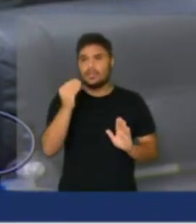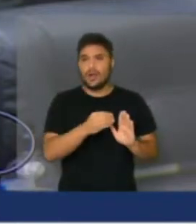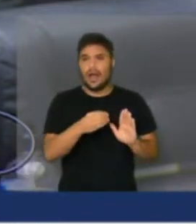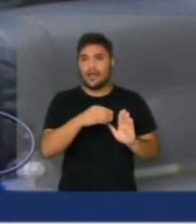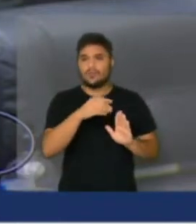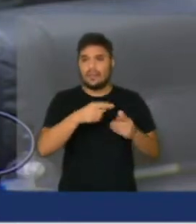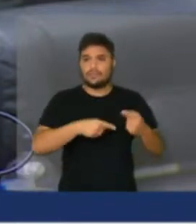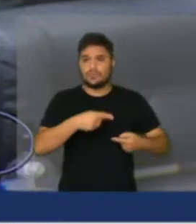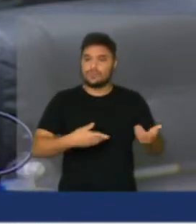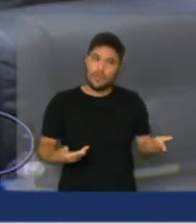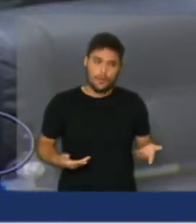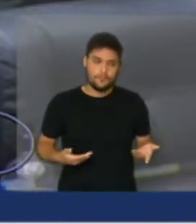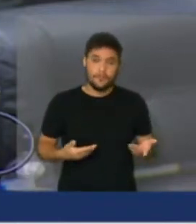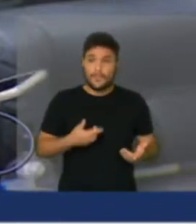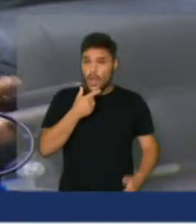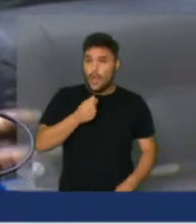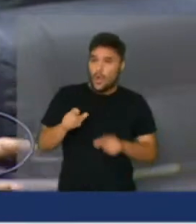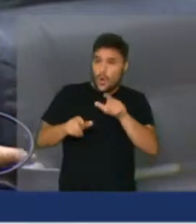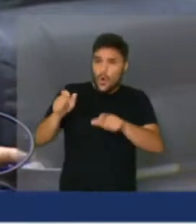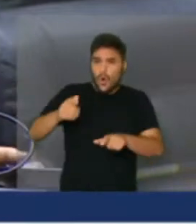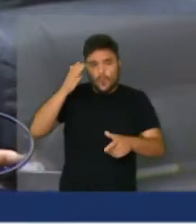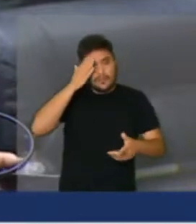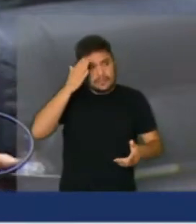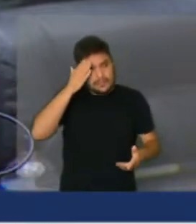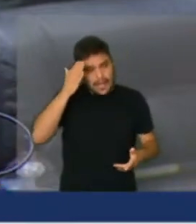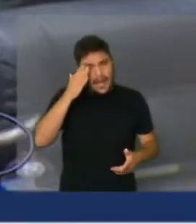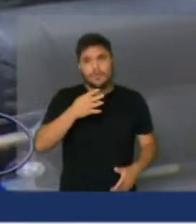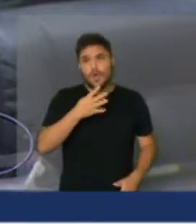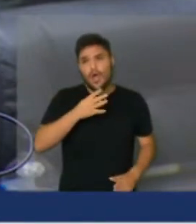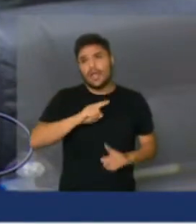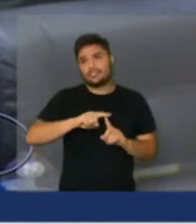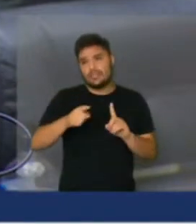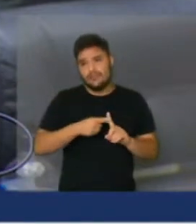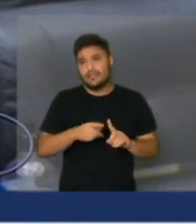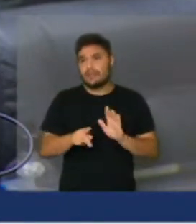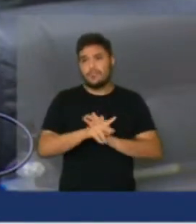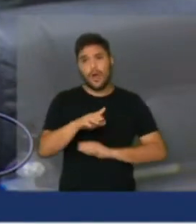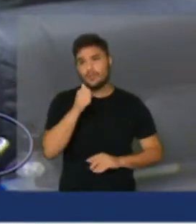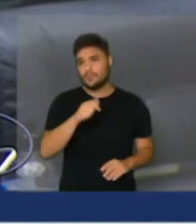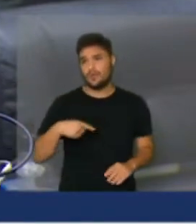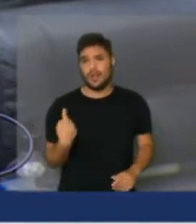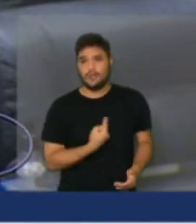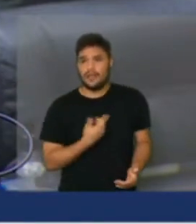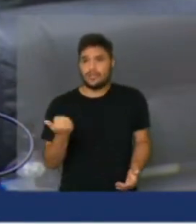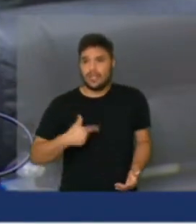AS PRÓPRIAS MULHERES POR INCRÍVEL QUE PAREÇA. E AÍ , SENHOR PRESIDENTE, EU GOSTARIA